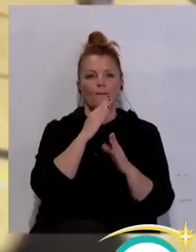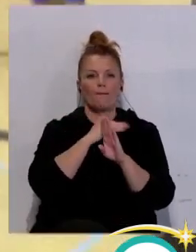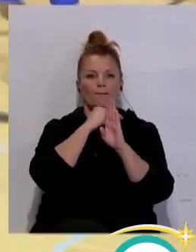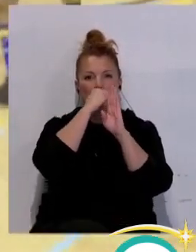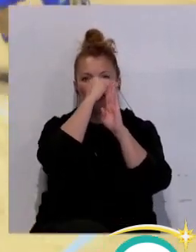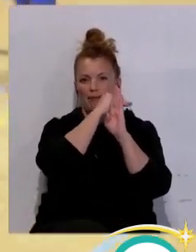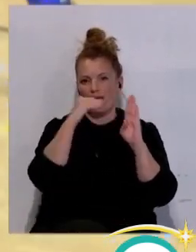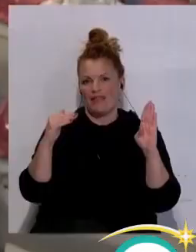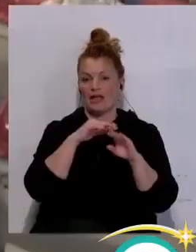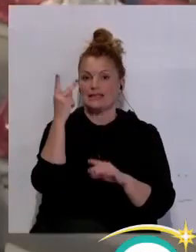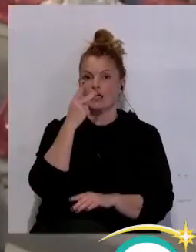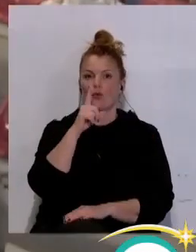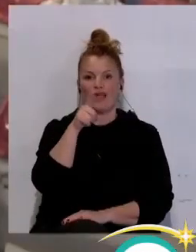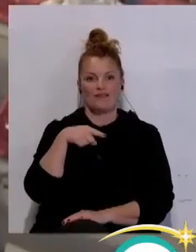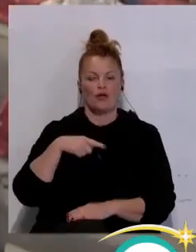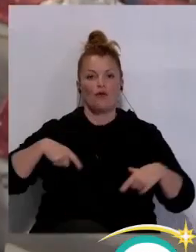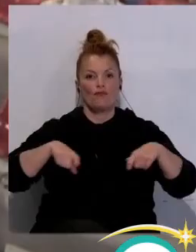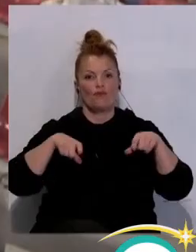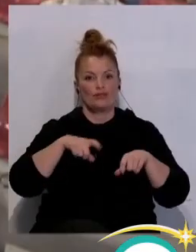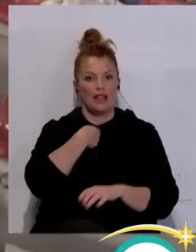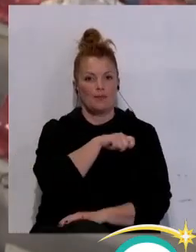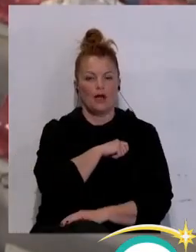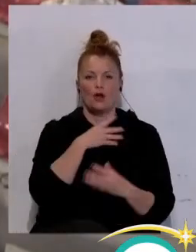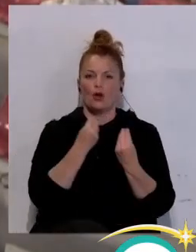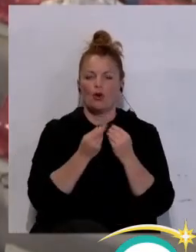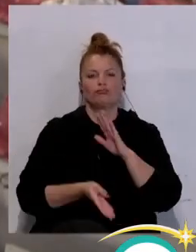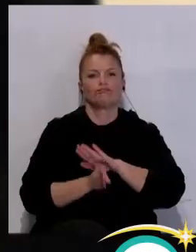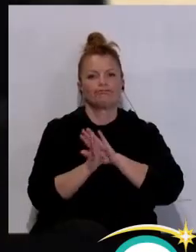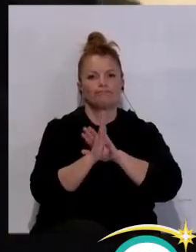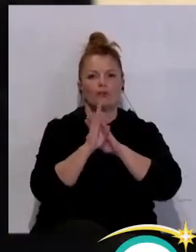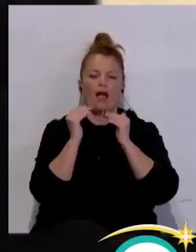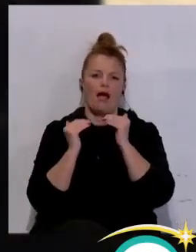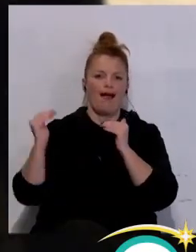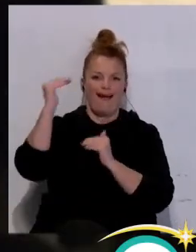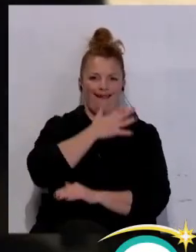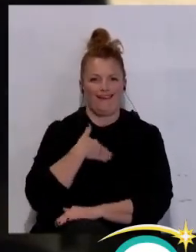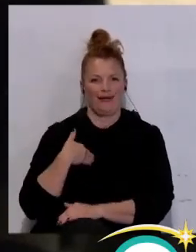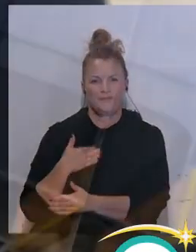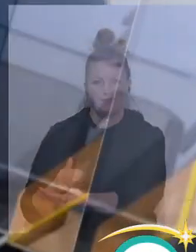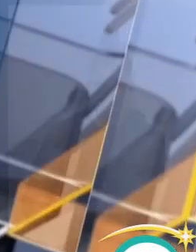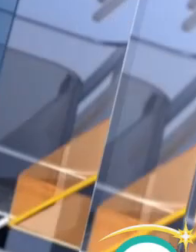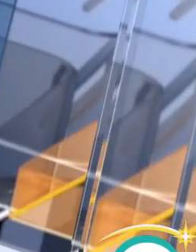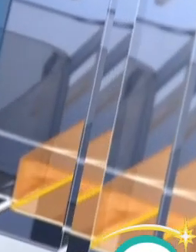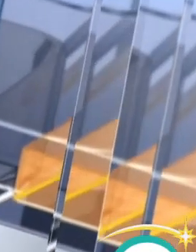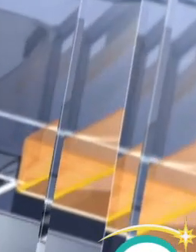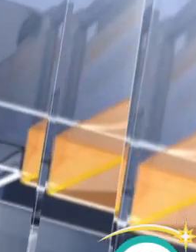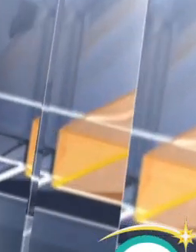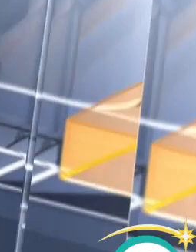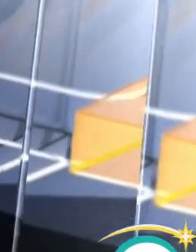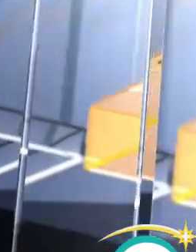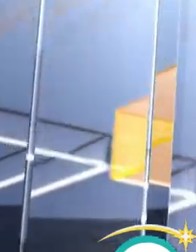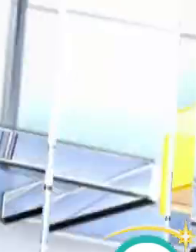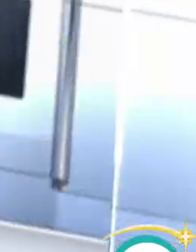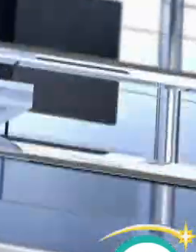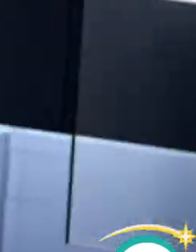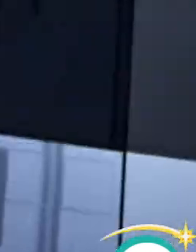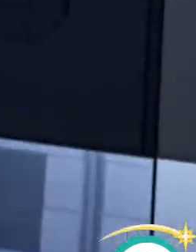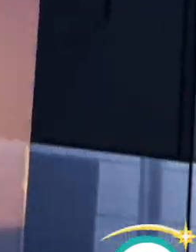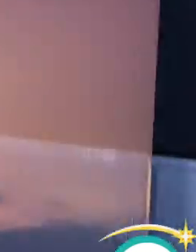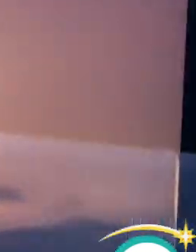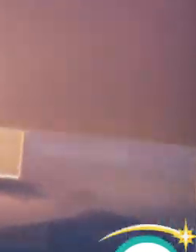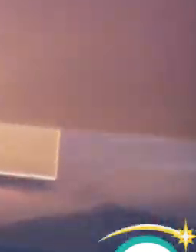segunda división de del fútbol sala español y con aspiración a seguir escalando [Música]